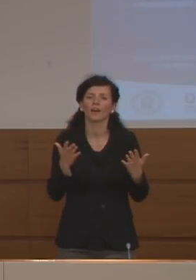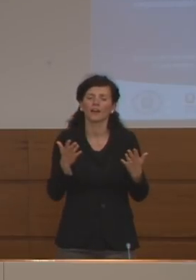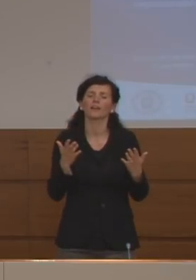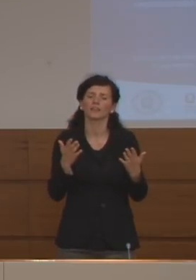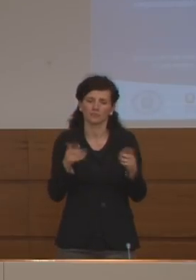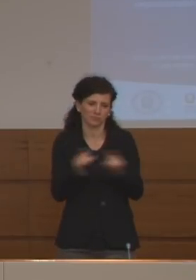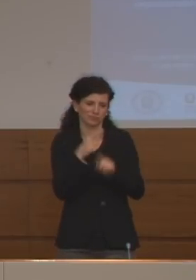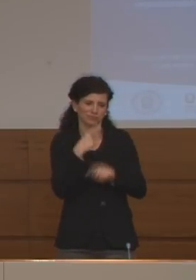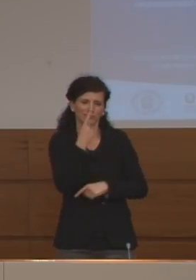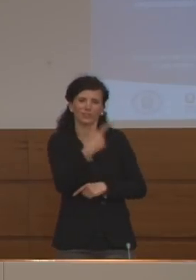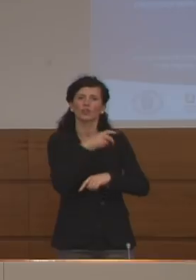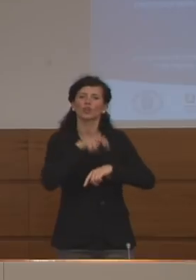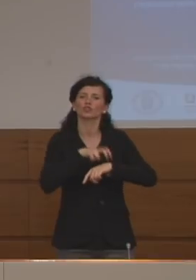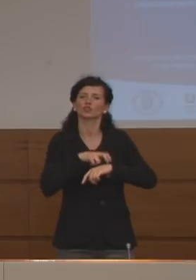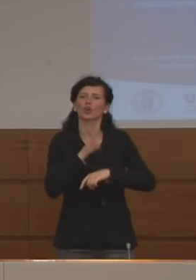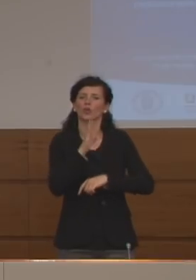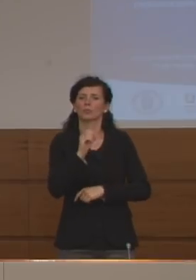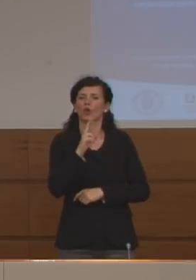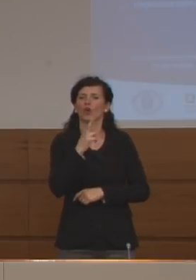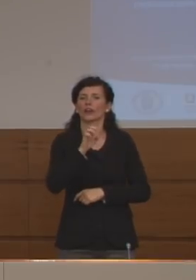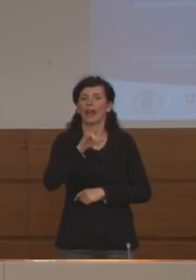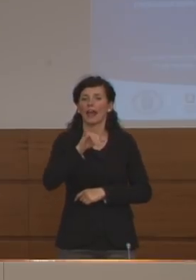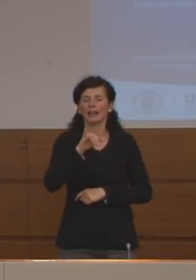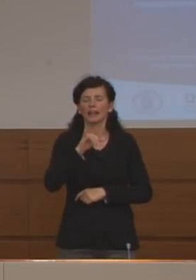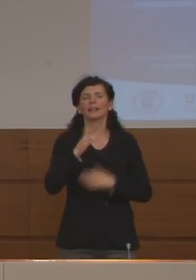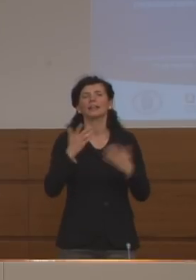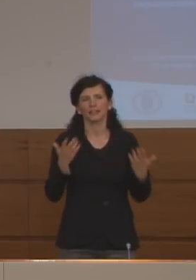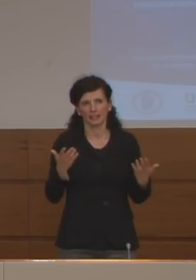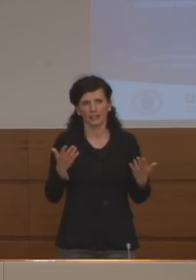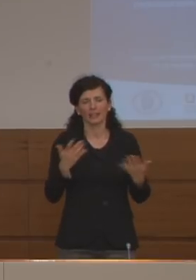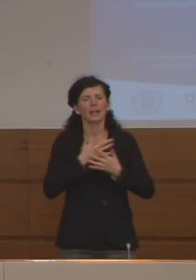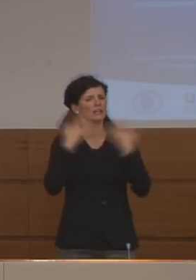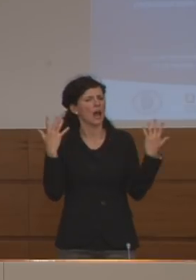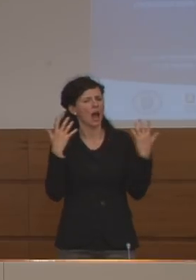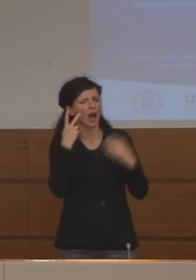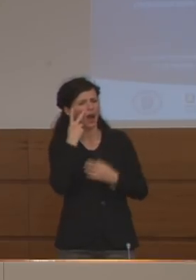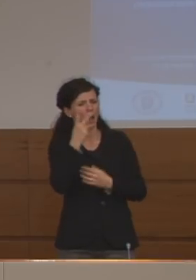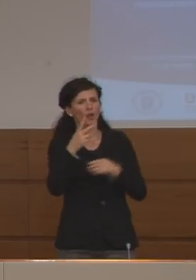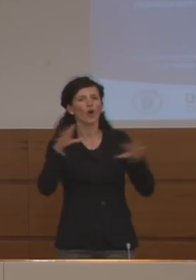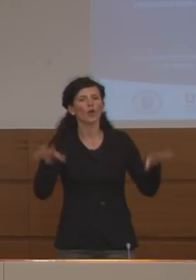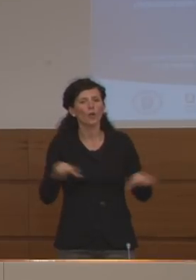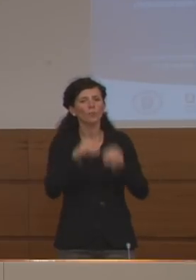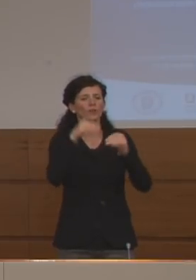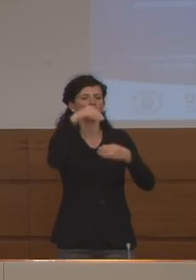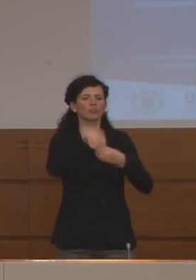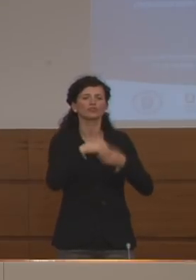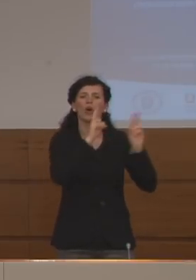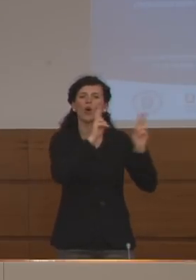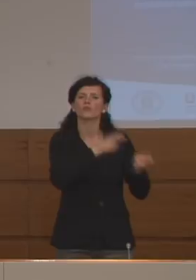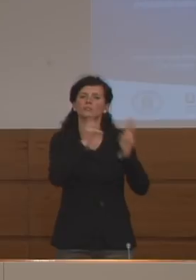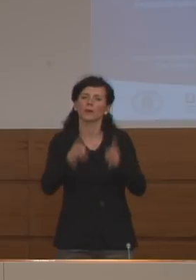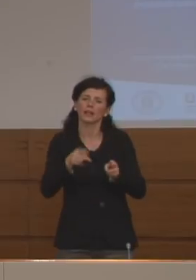Dottor Borrelli, cioè che c'è una riduzione della pressione sanitaria.